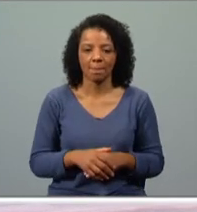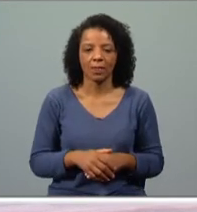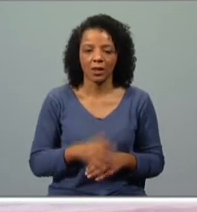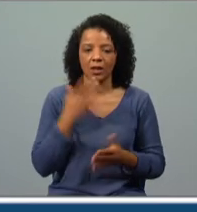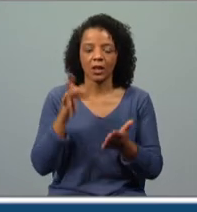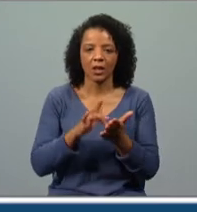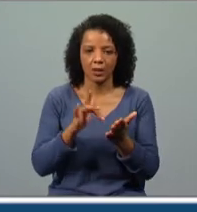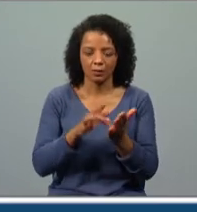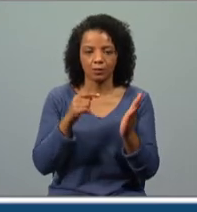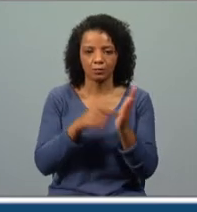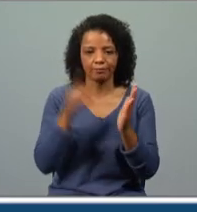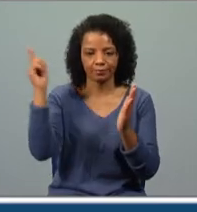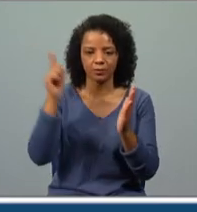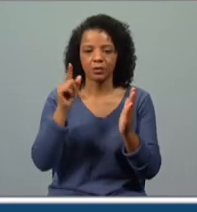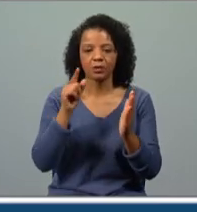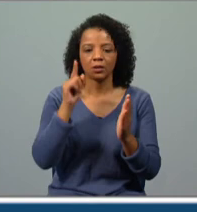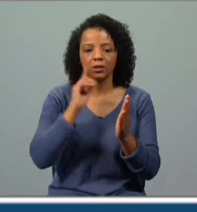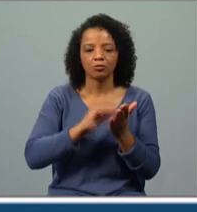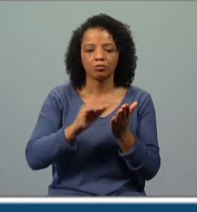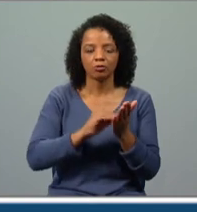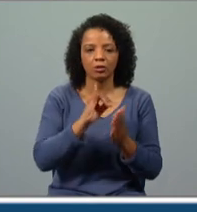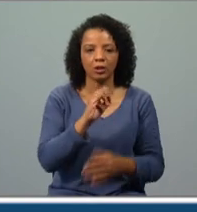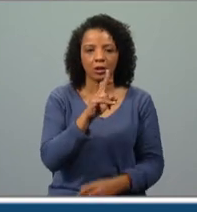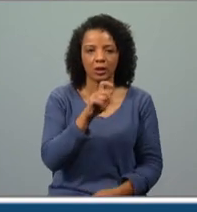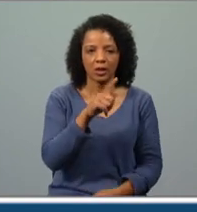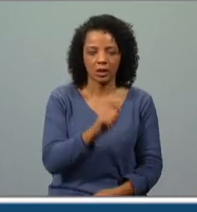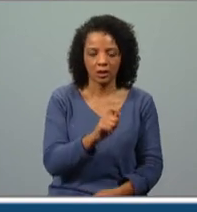capa de um livro de Irene Lisboa que se chama uma mão cheia de nada outra de 艾琳·里斯本 (Irene Lisboa) 的一本書的封面打電話給沒有別的東西